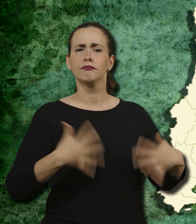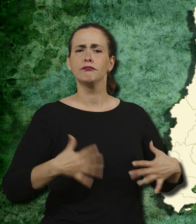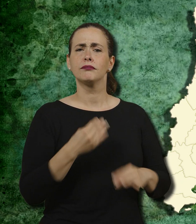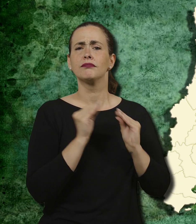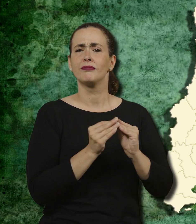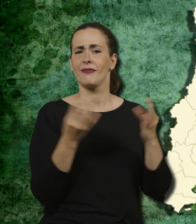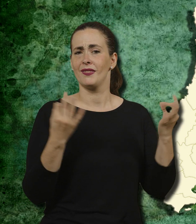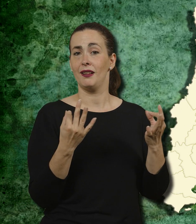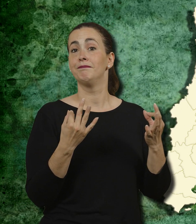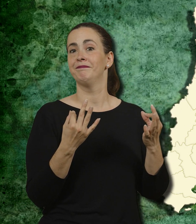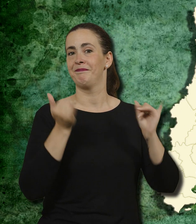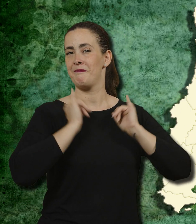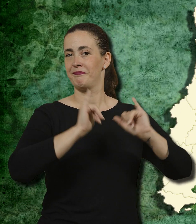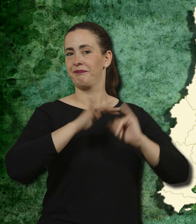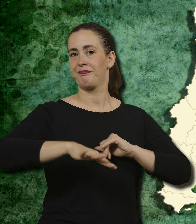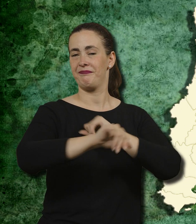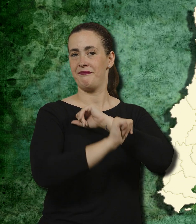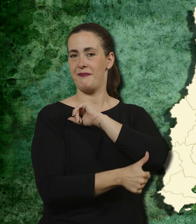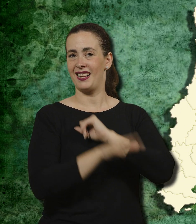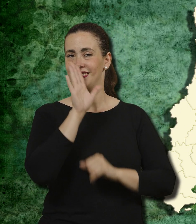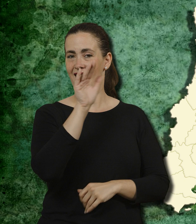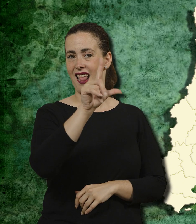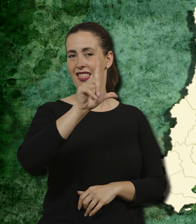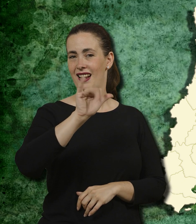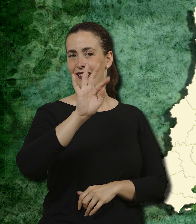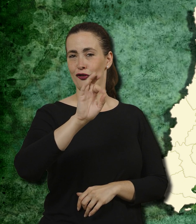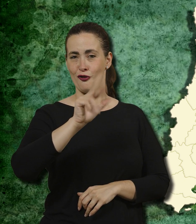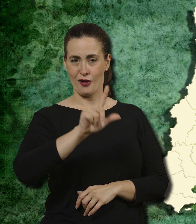Imprescindible: Passejar pel Parc de la Serralada Litoral.